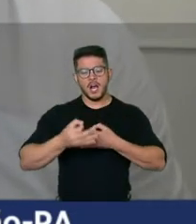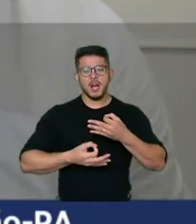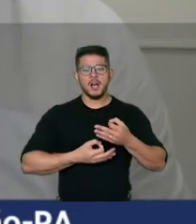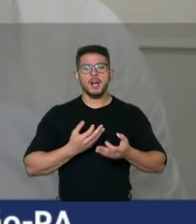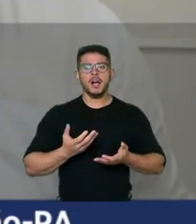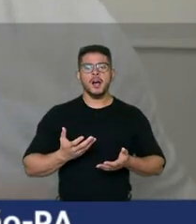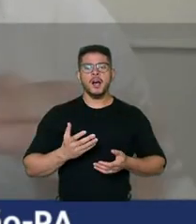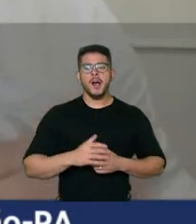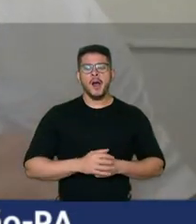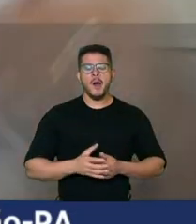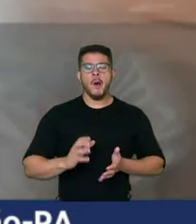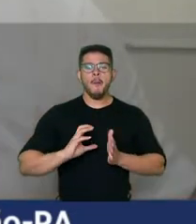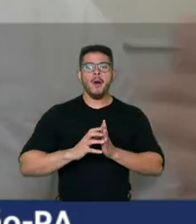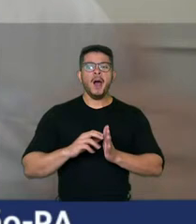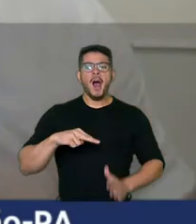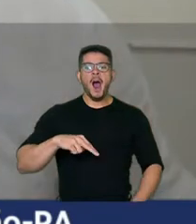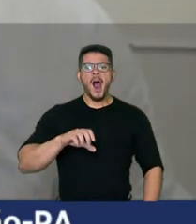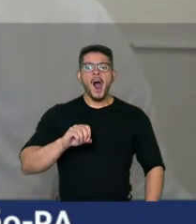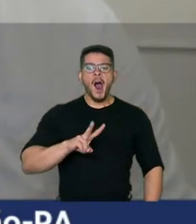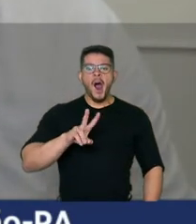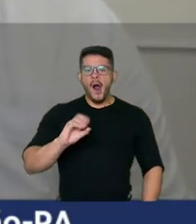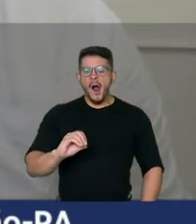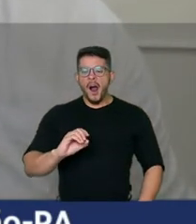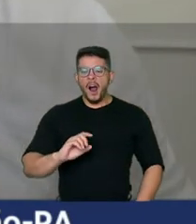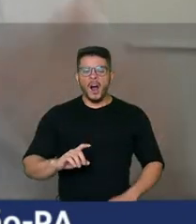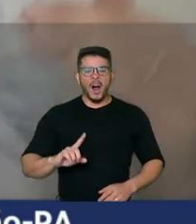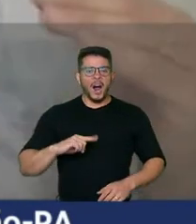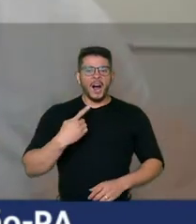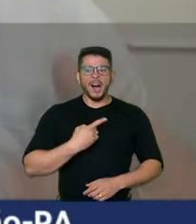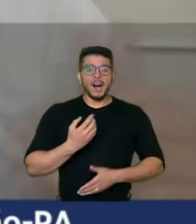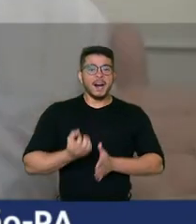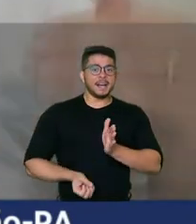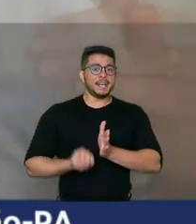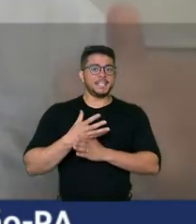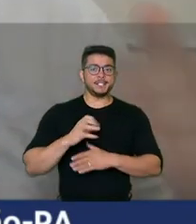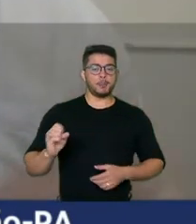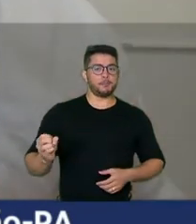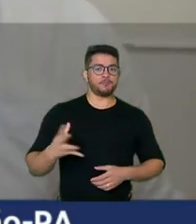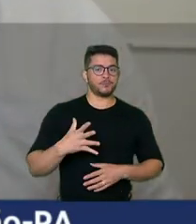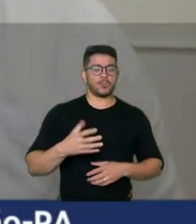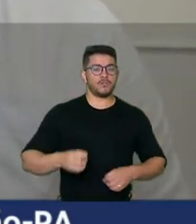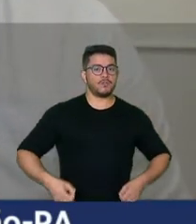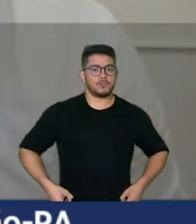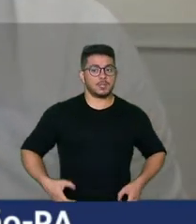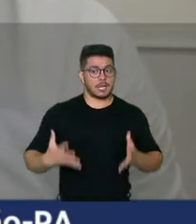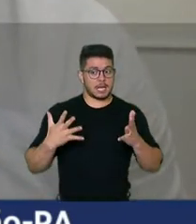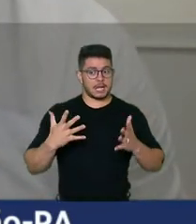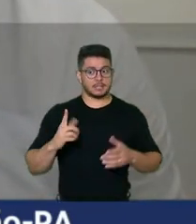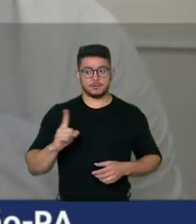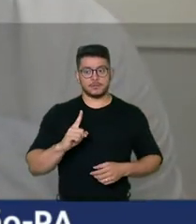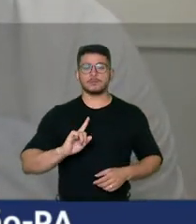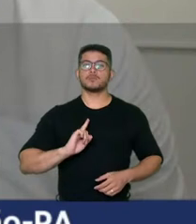PARTIDO NOVO... NÓS NÃO ESTAMOS APENAS CRIANDO UMA CRÍTICAS OFERTADAS PELOS... INTEGRANTES, MEUS COLEGAS DO NOVA DESPESA, NÓS APRESENTAMOS INÚMERAS